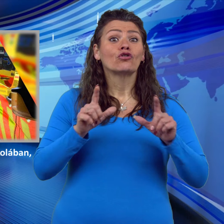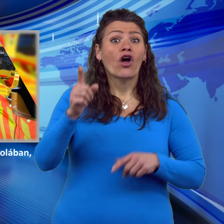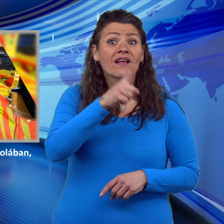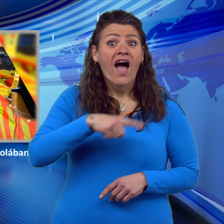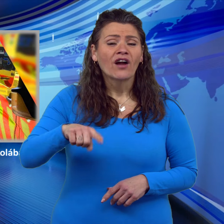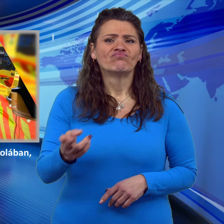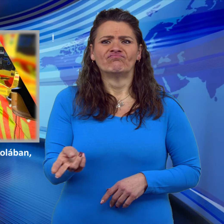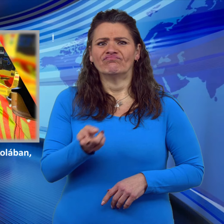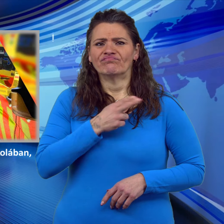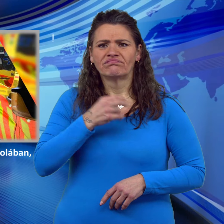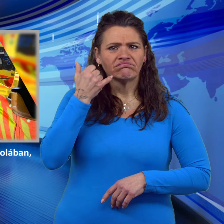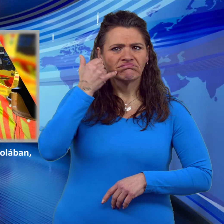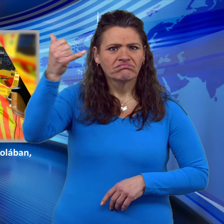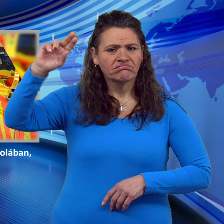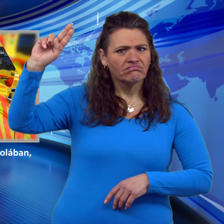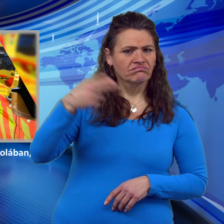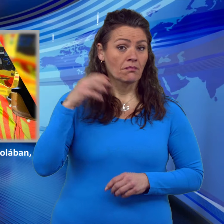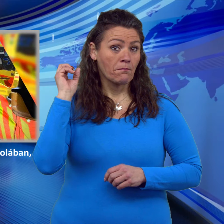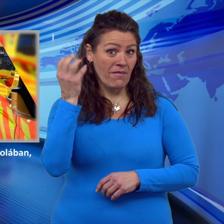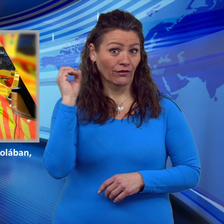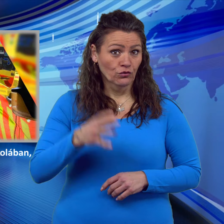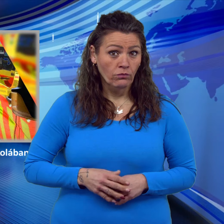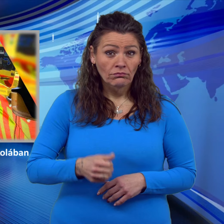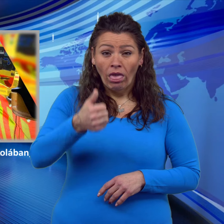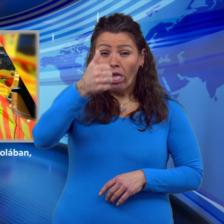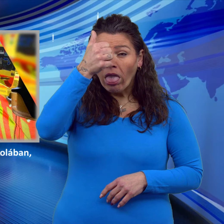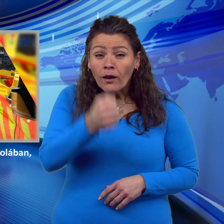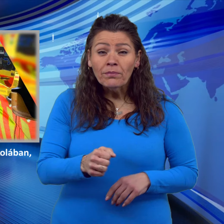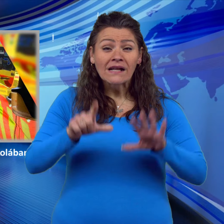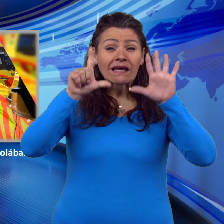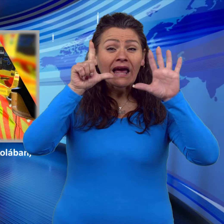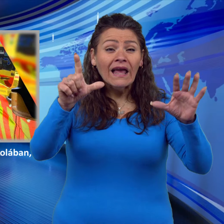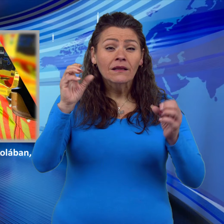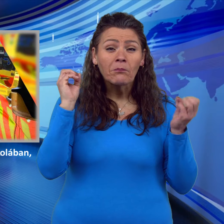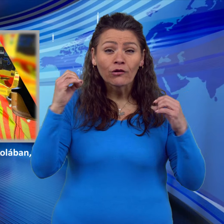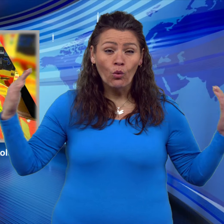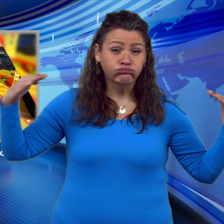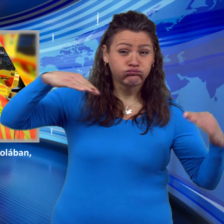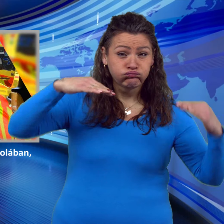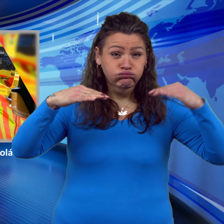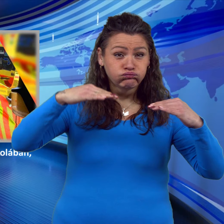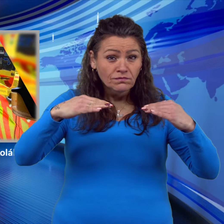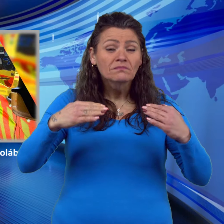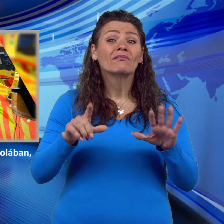az iskola pedagógusai riasztották a mentőket. Hét mentő perceken belül a helyszínre ért,